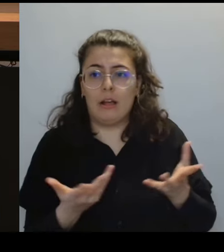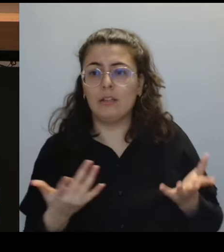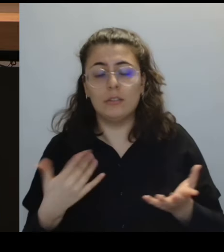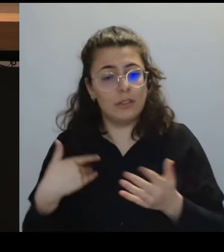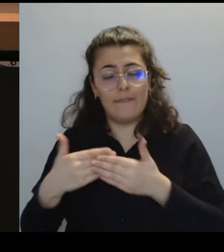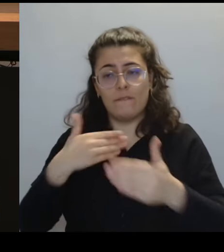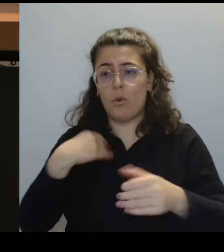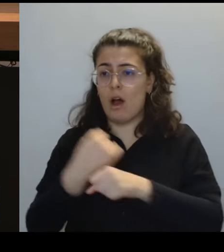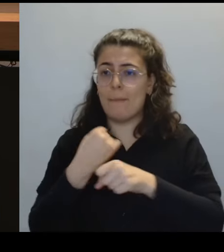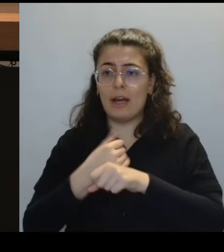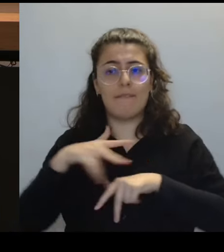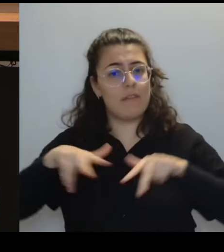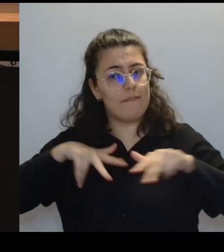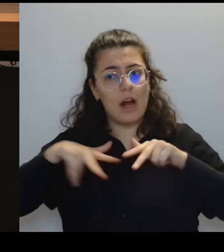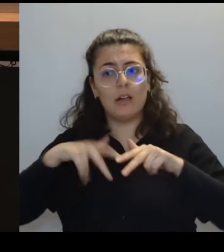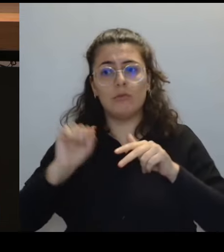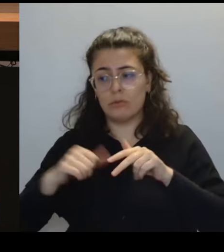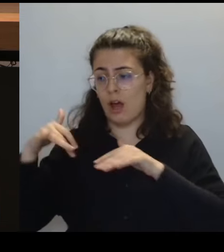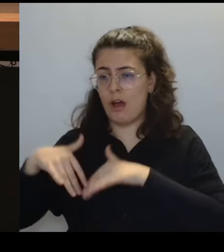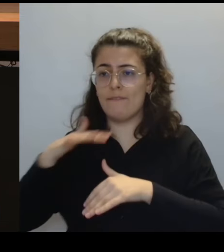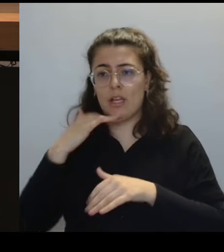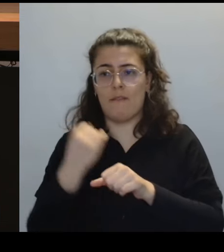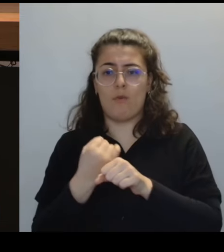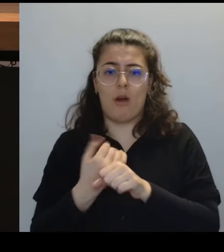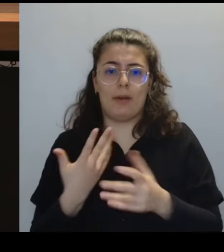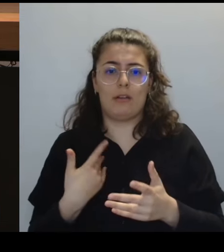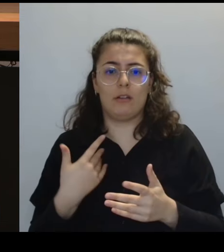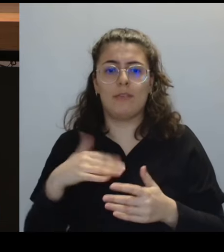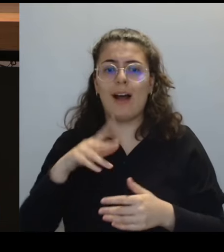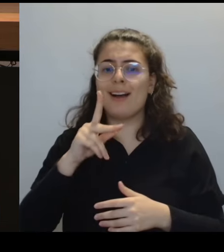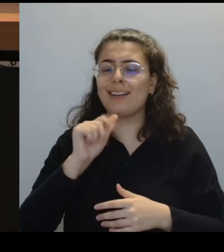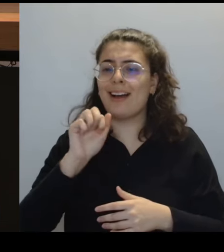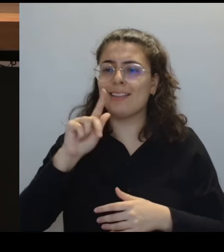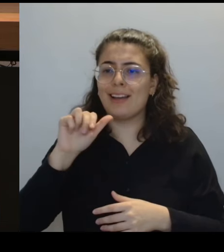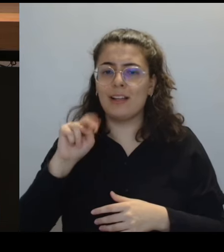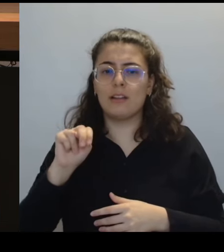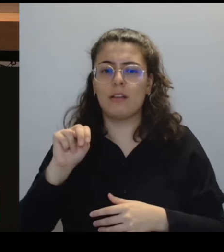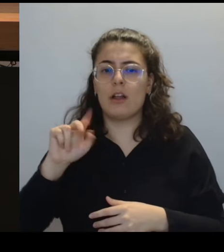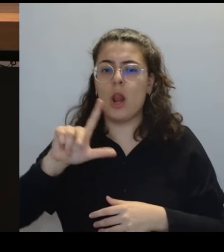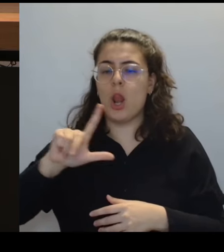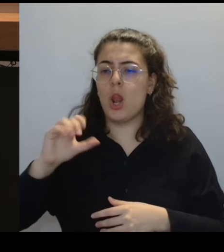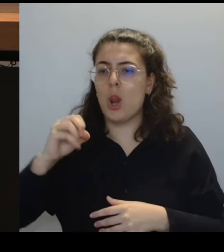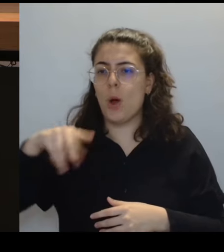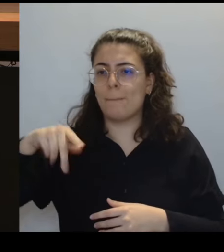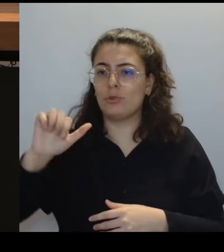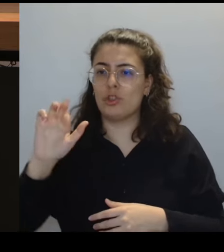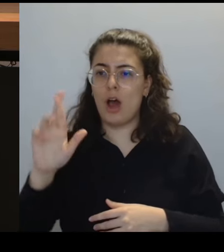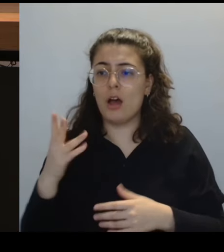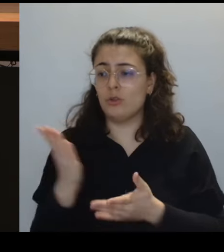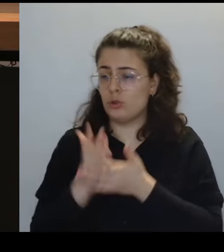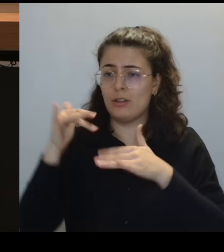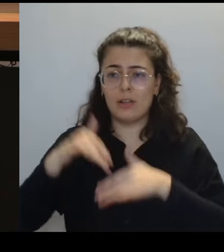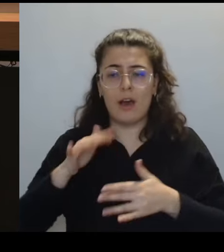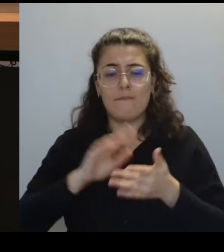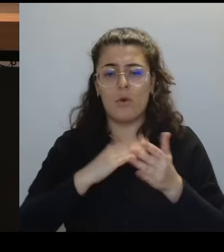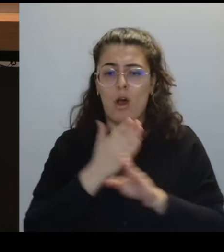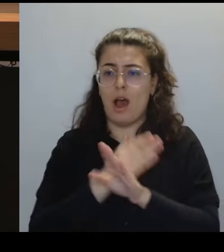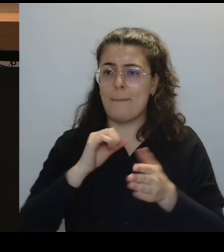Denn schon unter Katrin Lompscher wurden Vorschläge erarbeitet, und dem Senat vorgelegt. Leider hat damals die SPD gemauert,